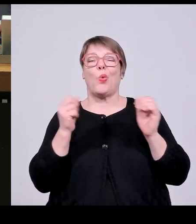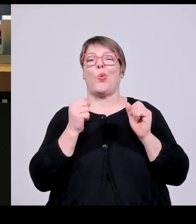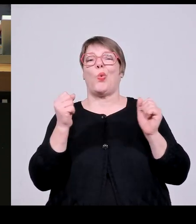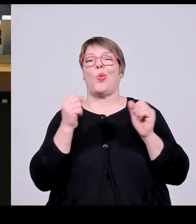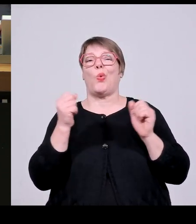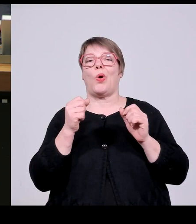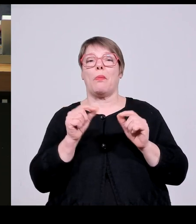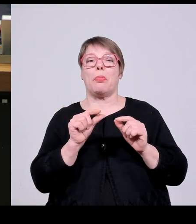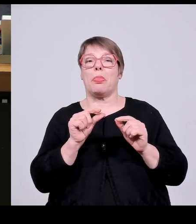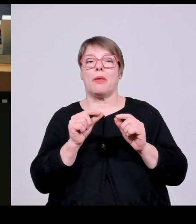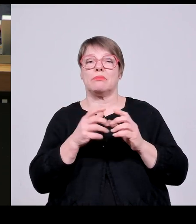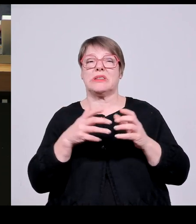fürs Zuhören. (Beifall) (Rednerwechsel)